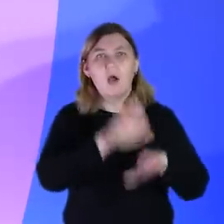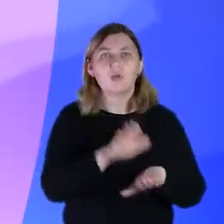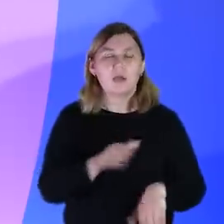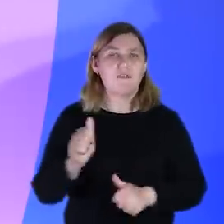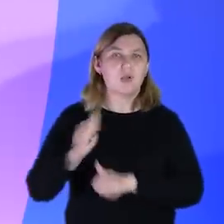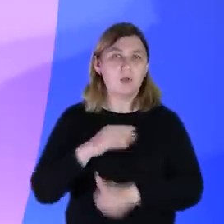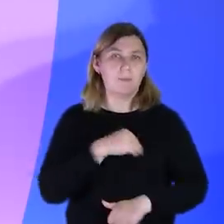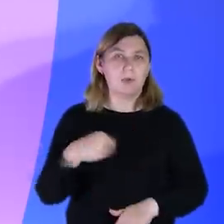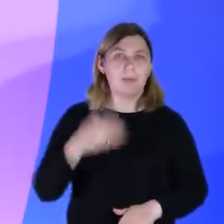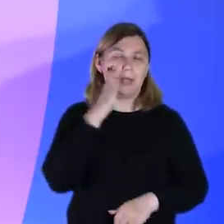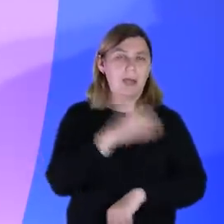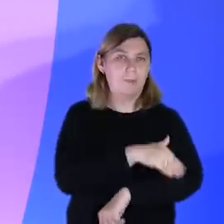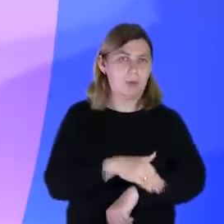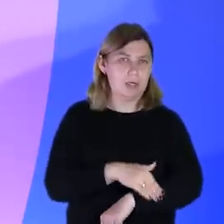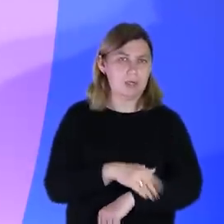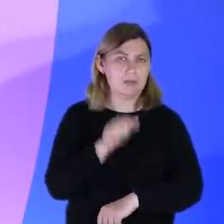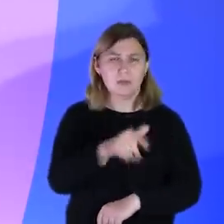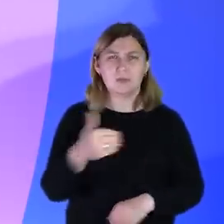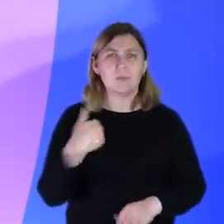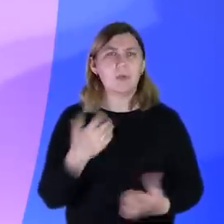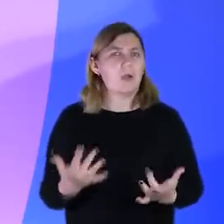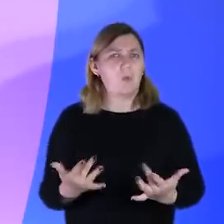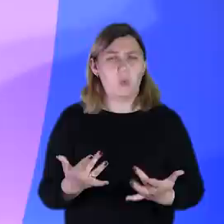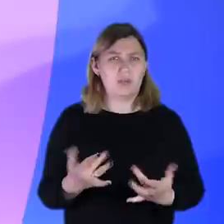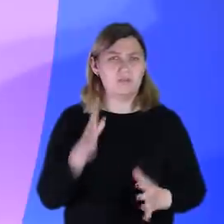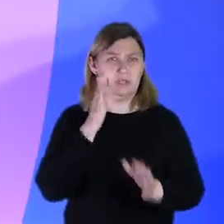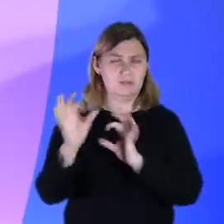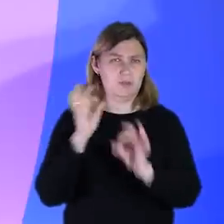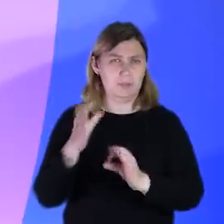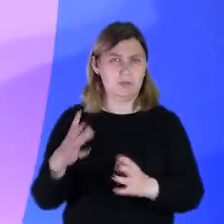polskich zamieszkałych na pograniczu. To były niezwykle łatwe dane do pozyskania,